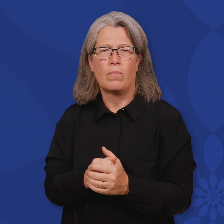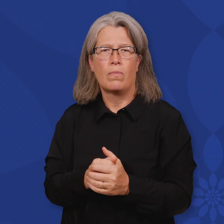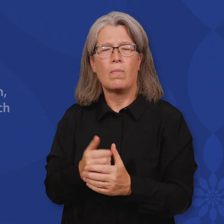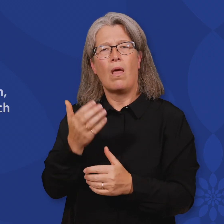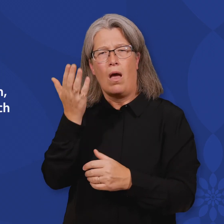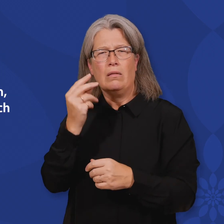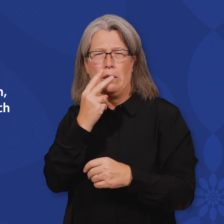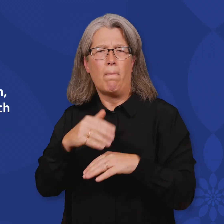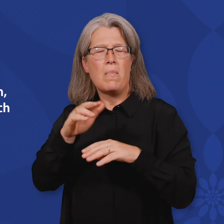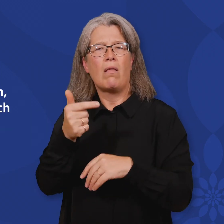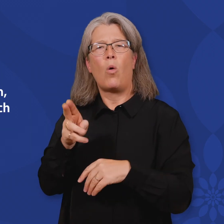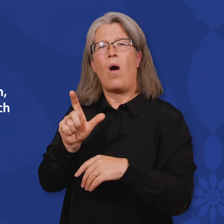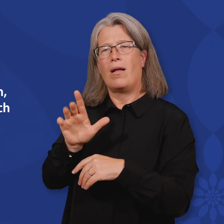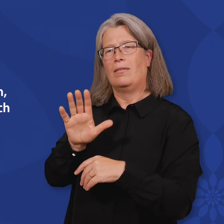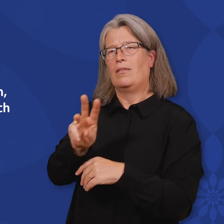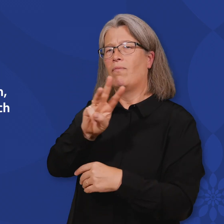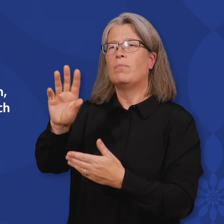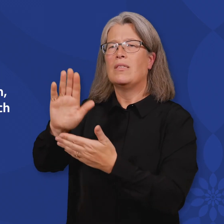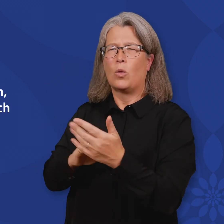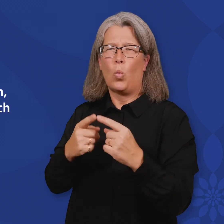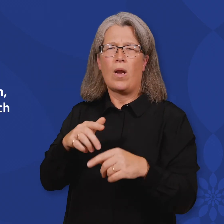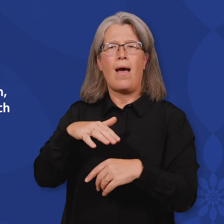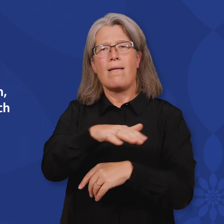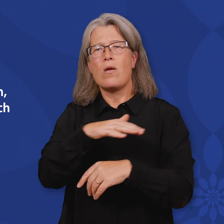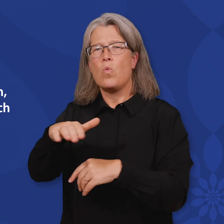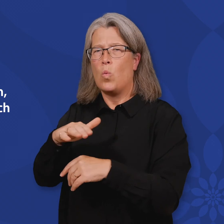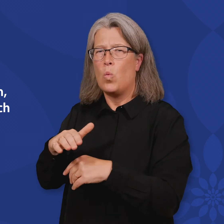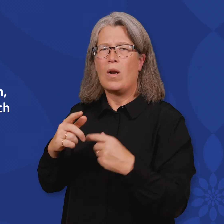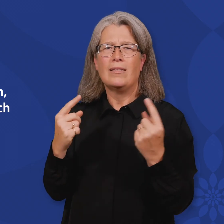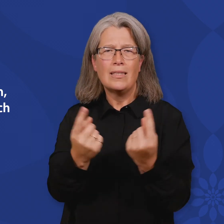Information om regionernas situation, rekommendationer och begränsningar -